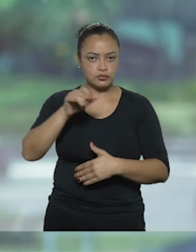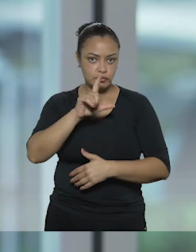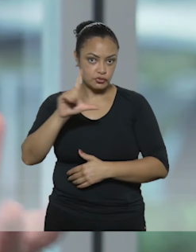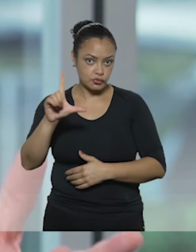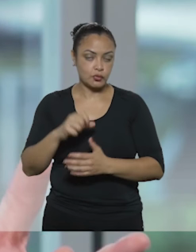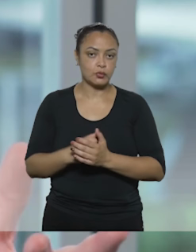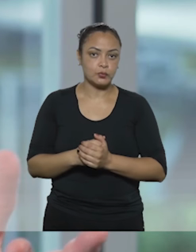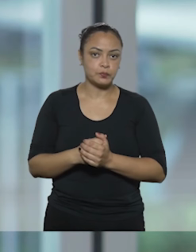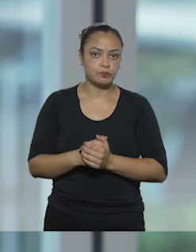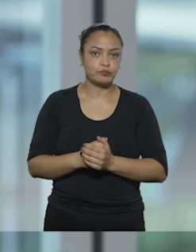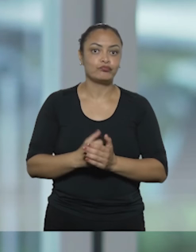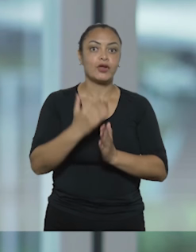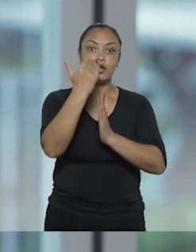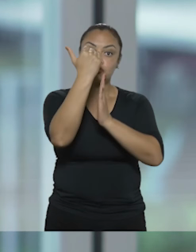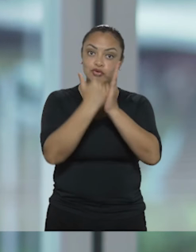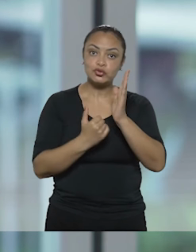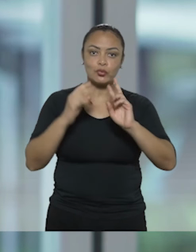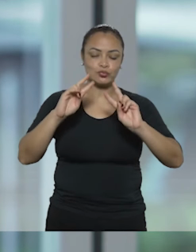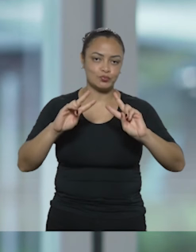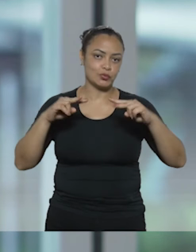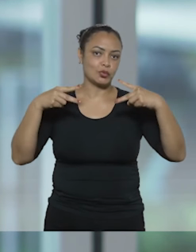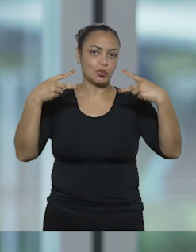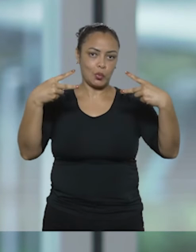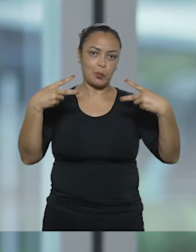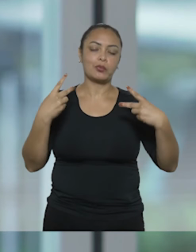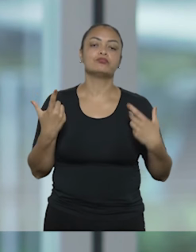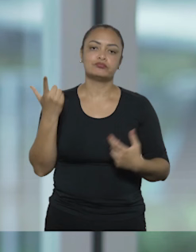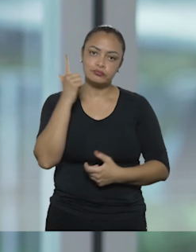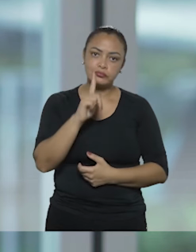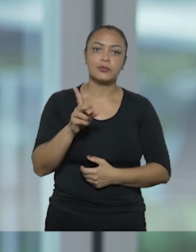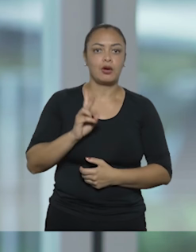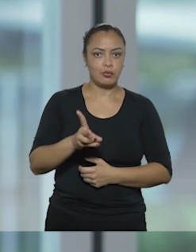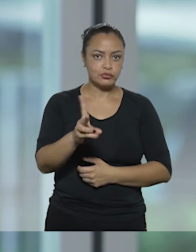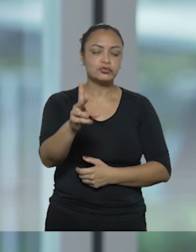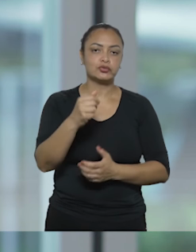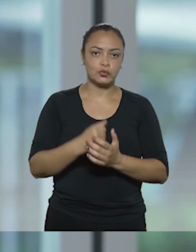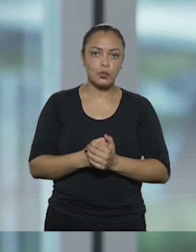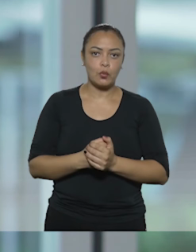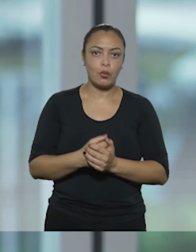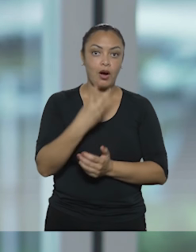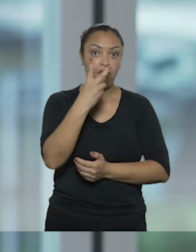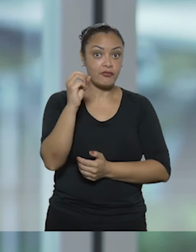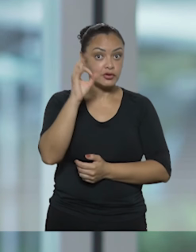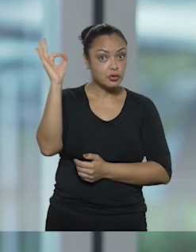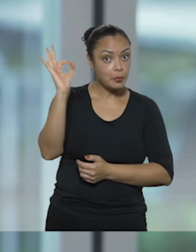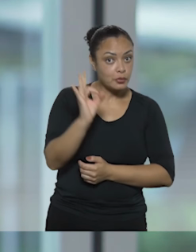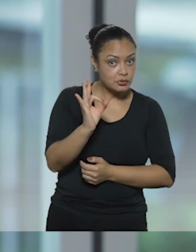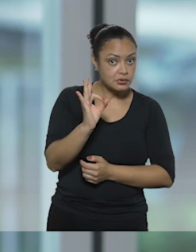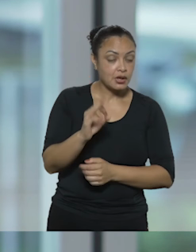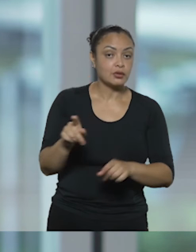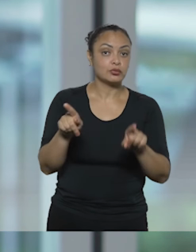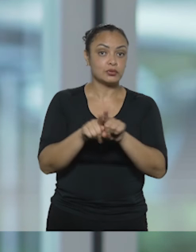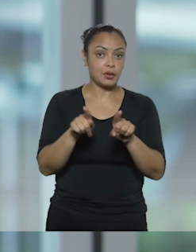O duplo desconto continua, além do desconto de 20% da sua cota de mercado para a sua cota